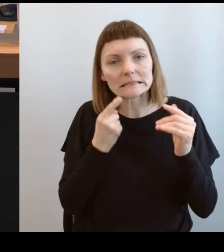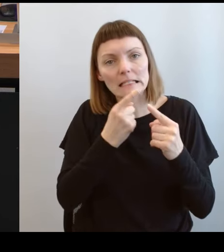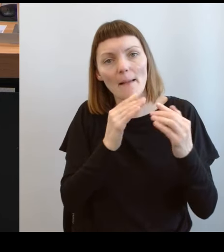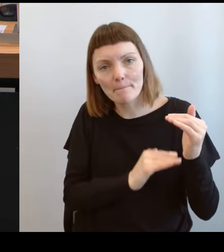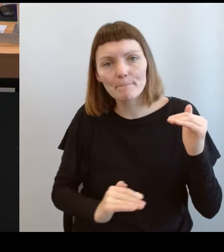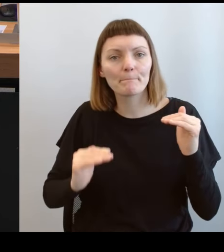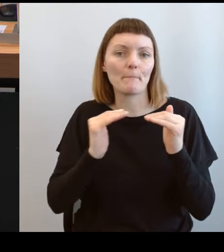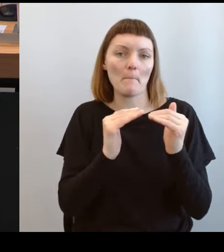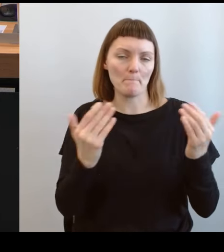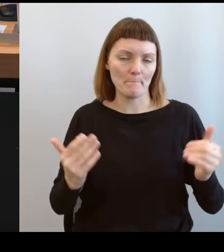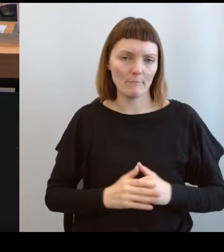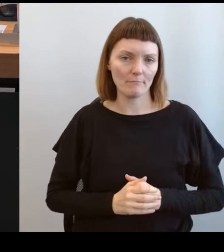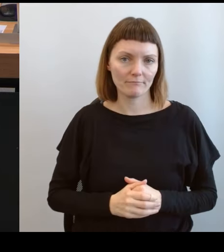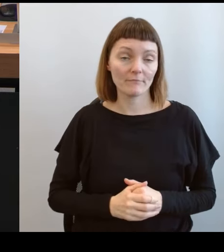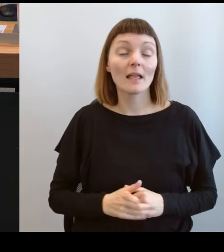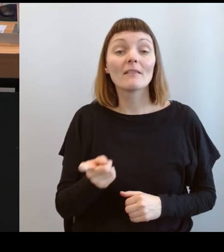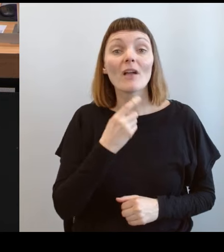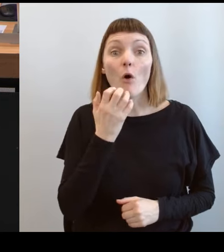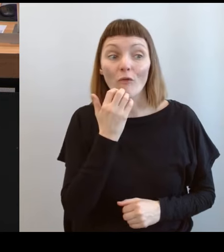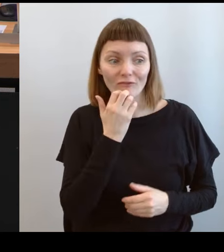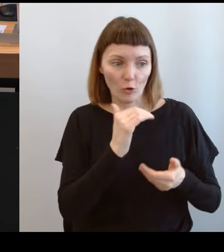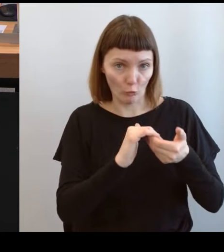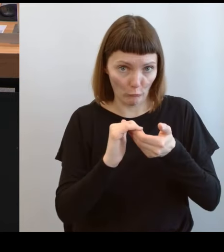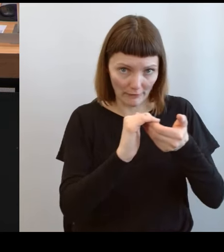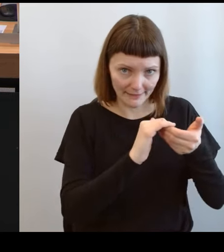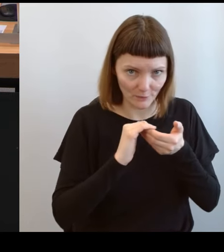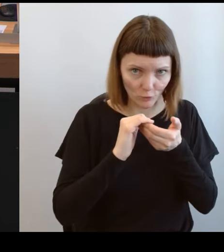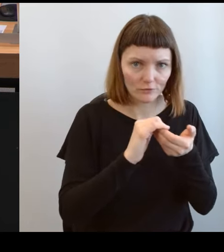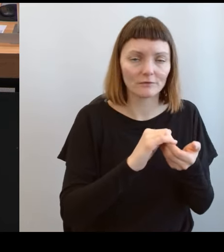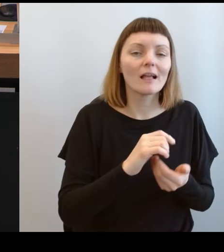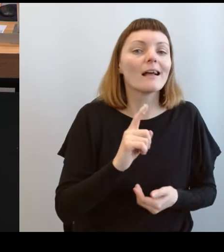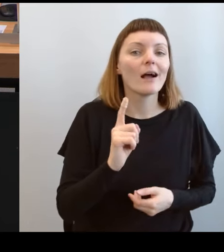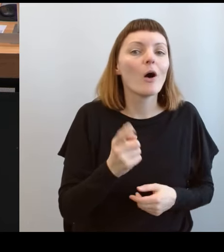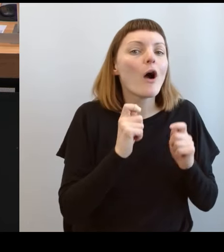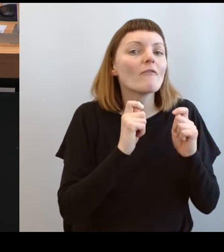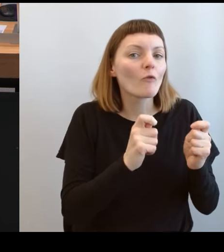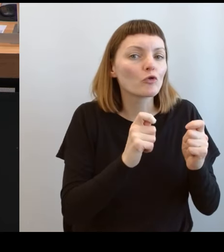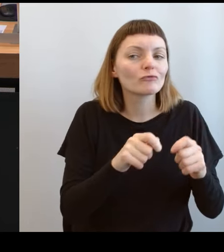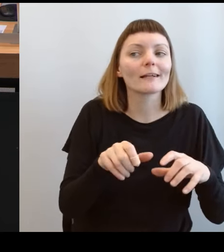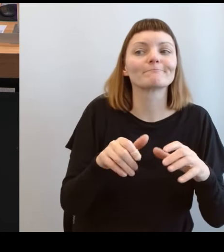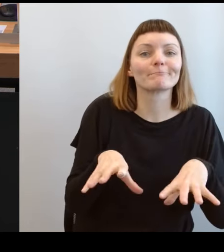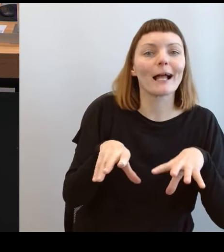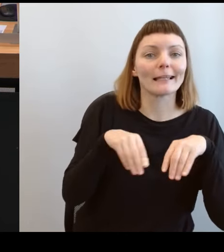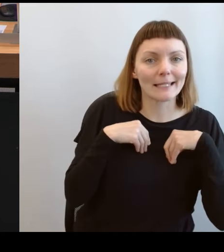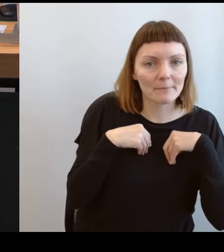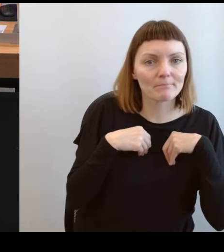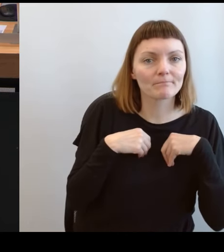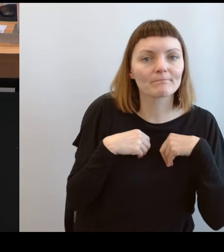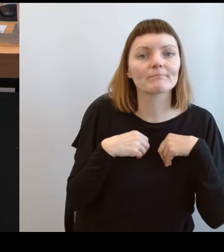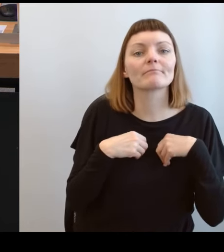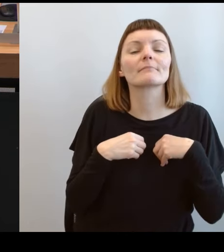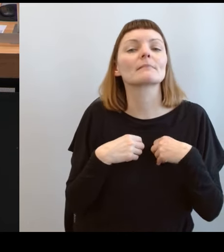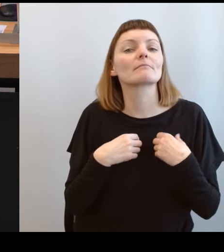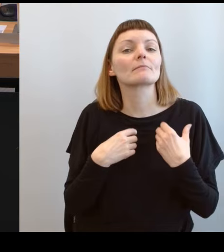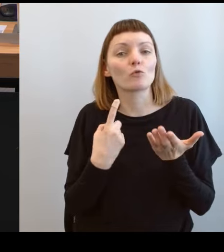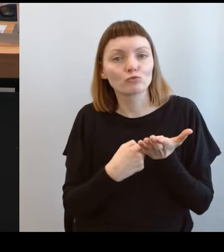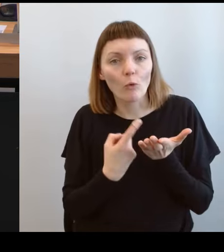nächstes auch noch den Vorschlägen anschließt, die City Tax Gelder verstärkt für die Bereiche Kultur und Freie Szene, den Breitensport